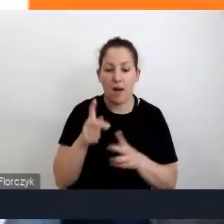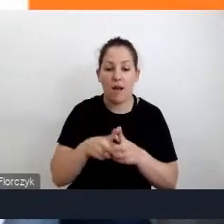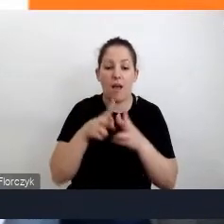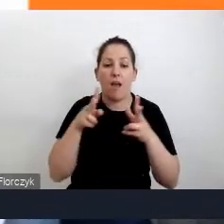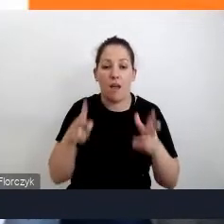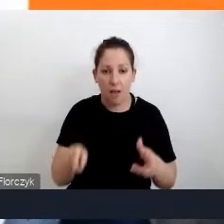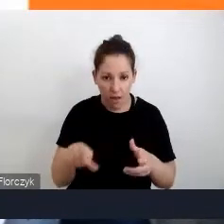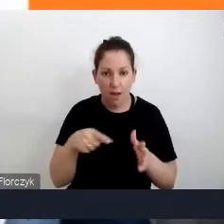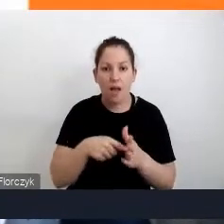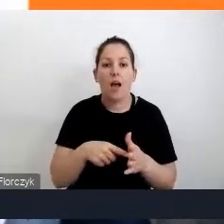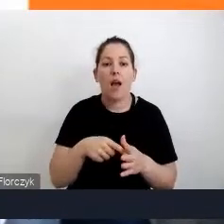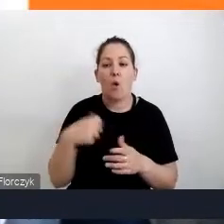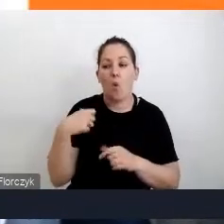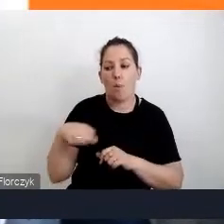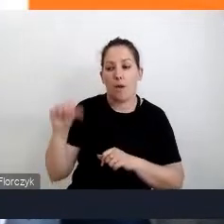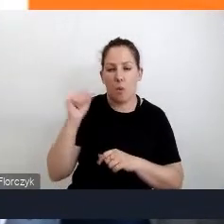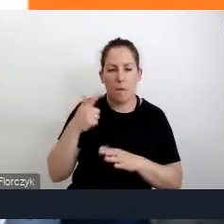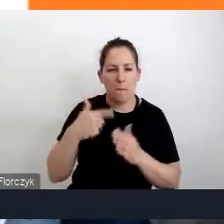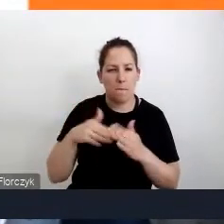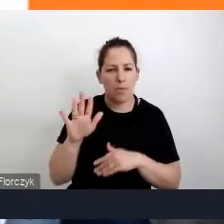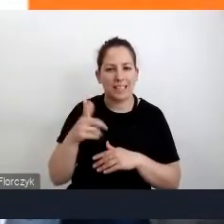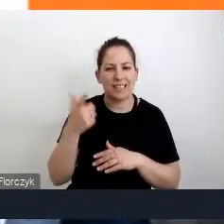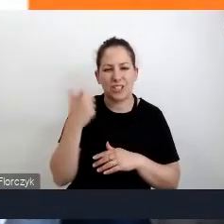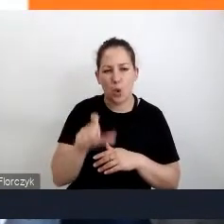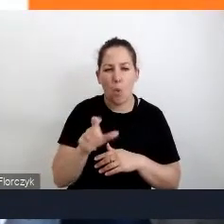tylko w ubiegłym roku ponad setka młodzieży,